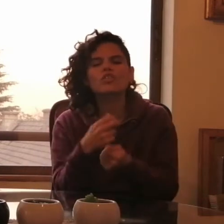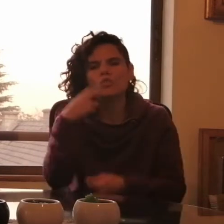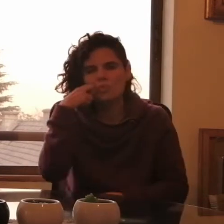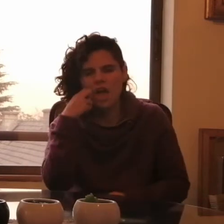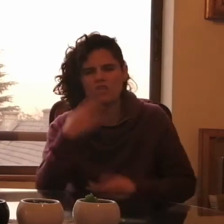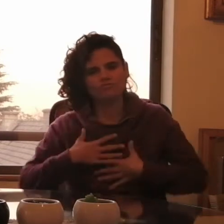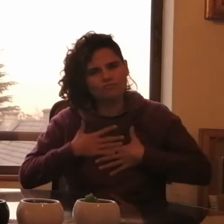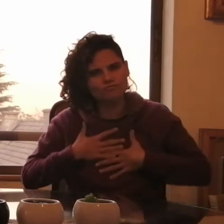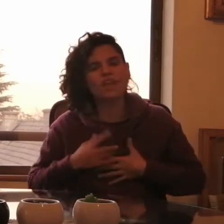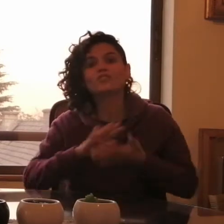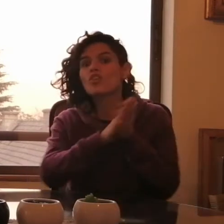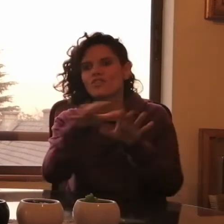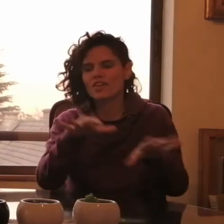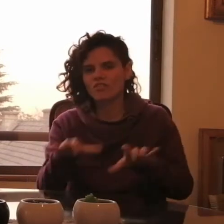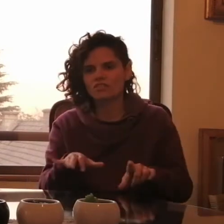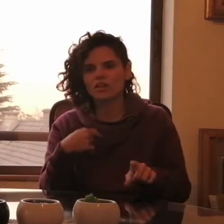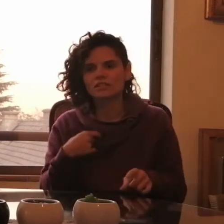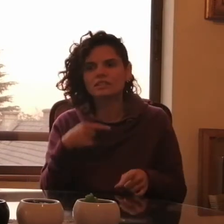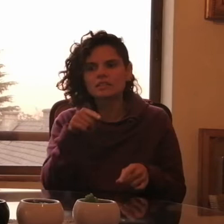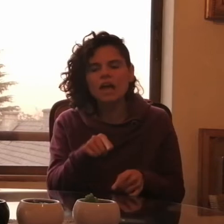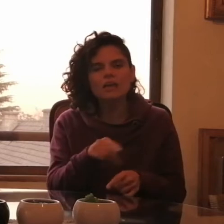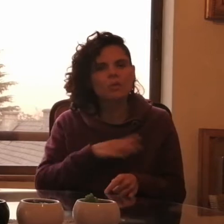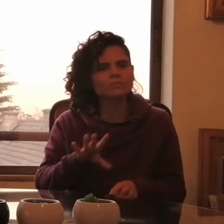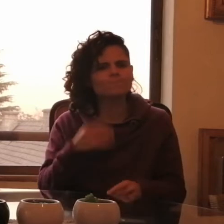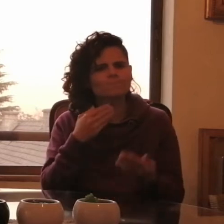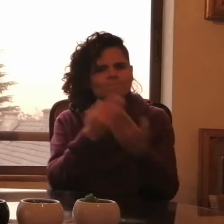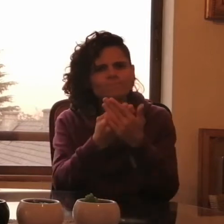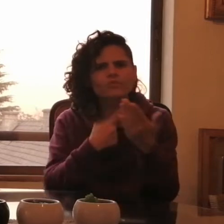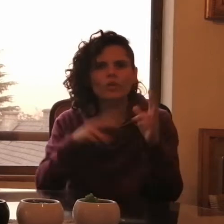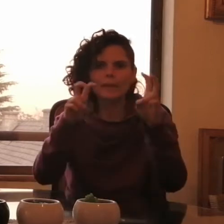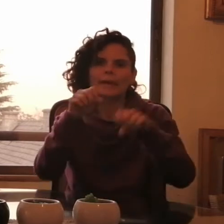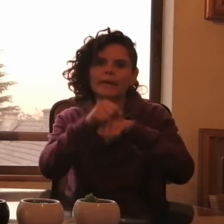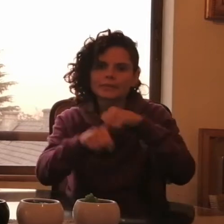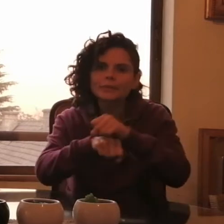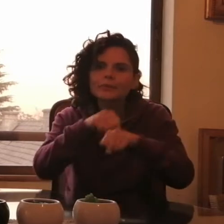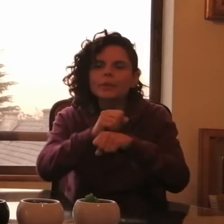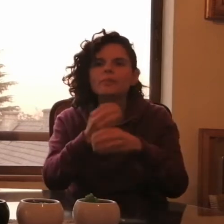cosas y eso ahí te topas con algo que es súper estructural y como frío digamoslo así